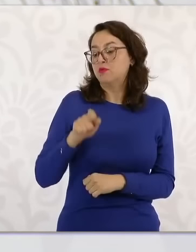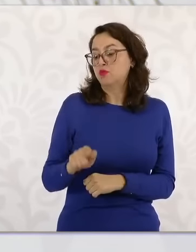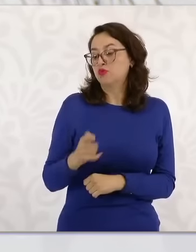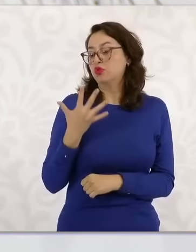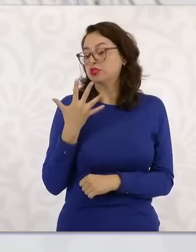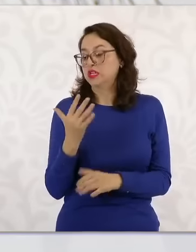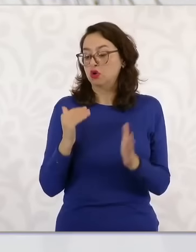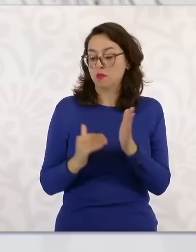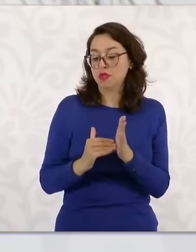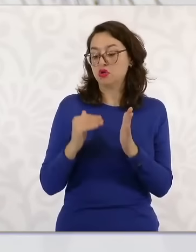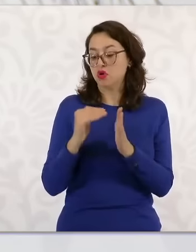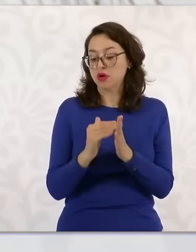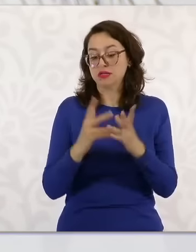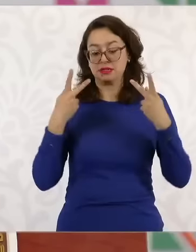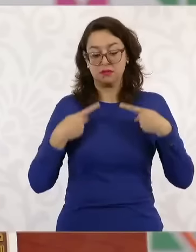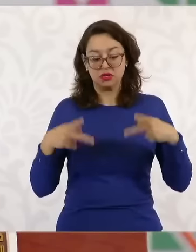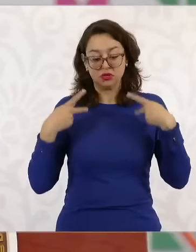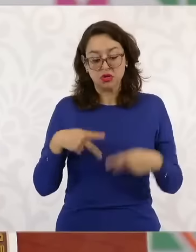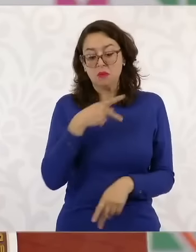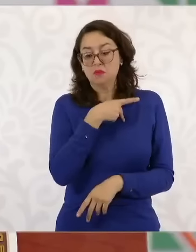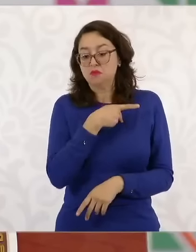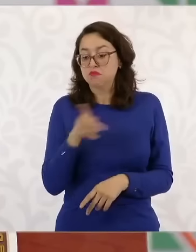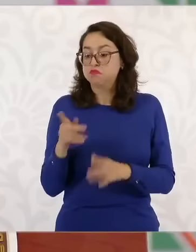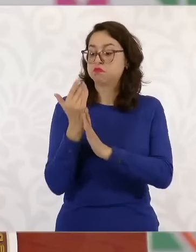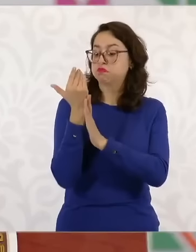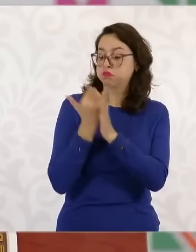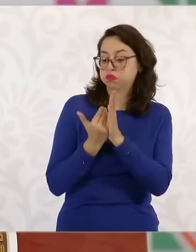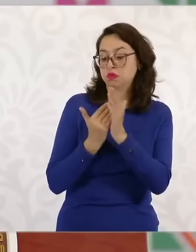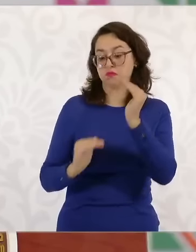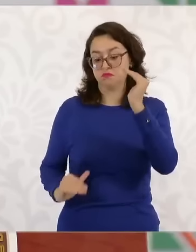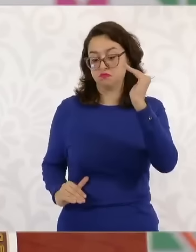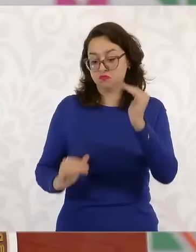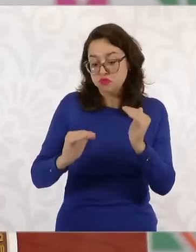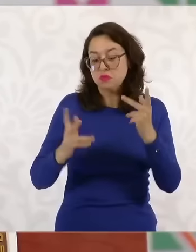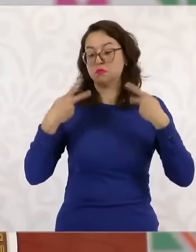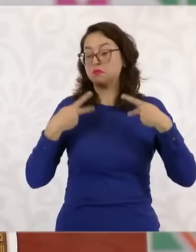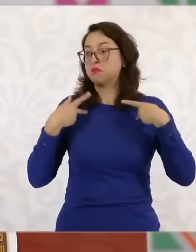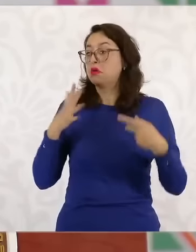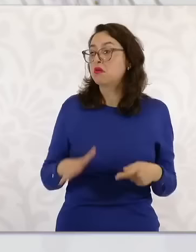disminuyó la desigualdad y la gente que no tenía que comer hoy tiene recursos.